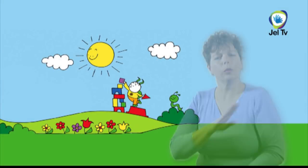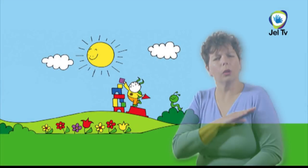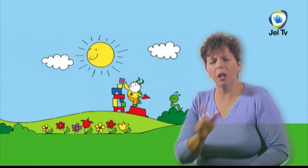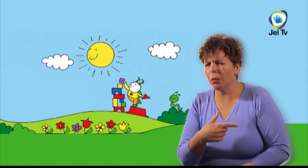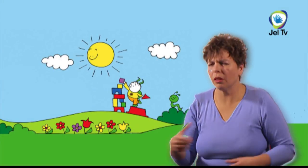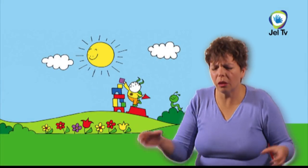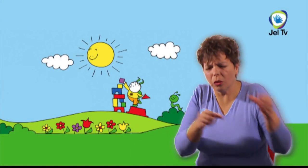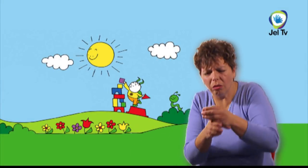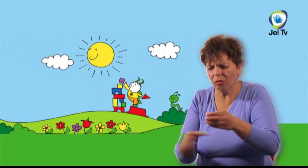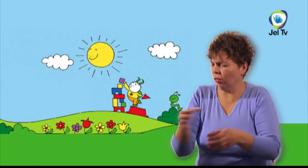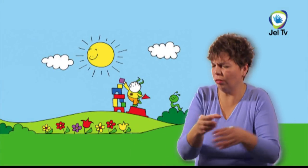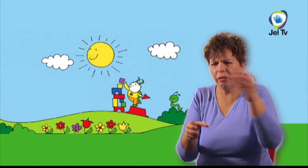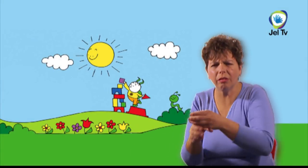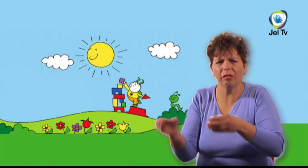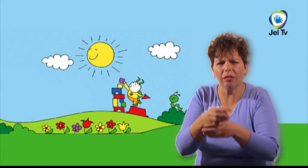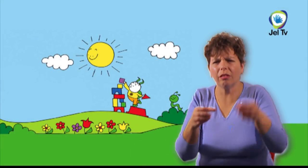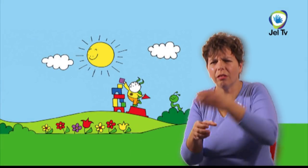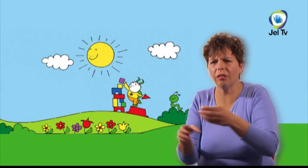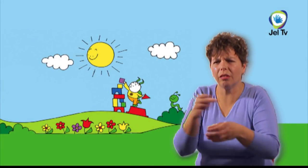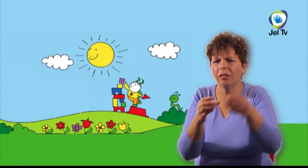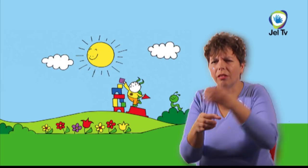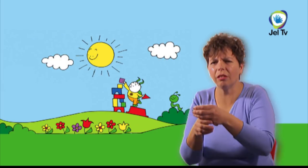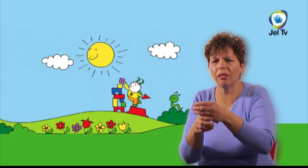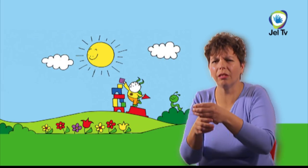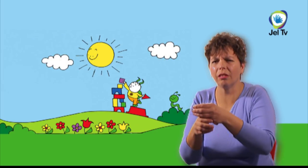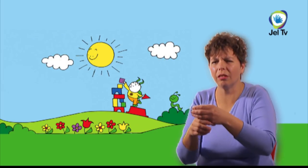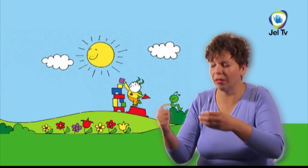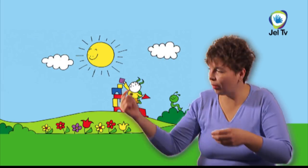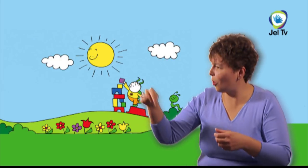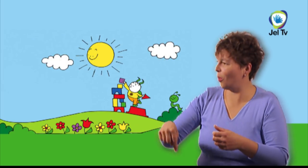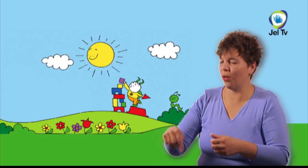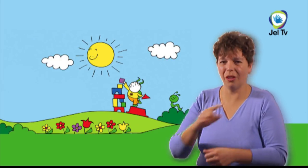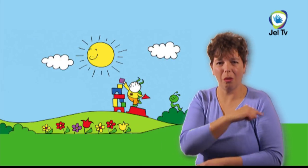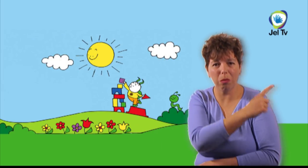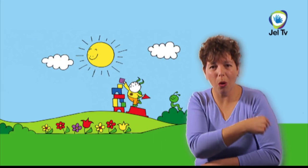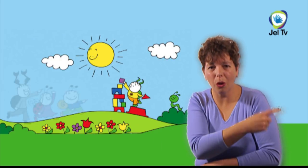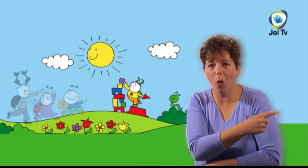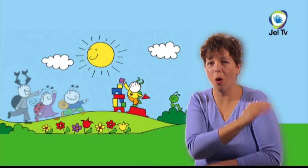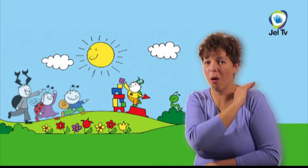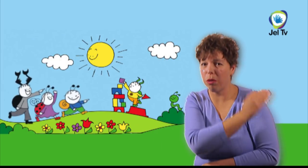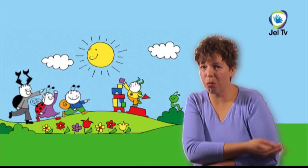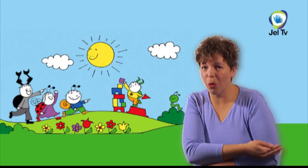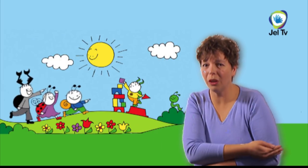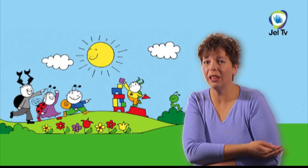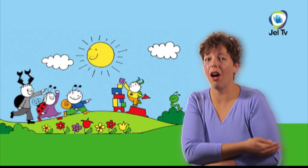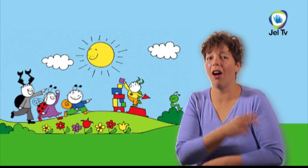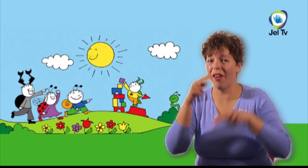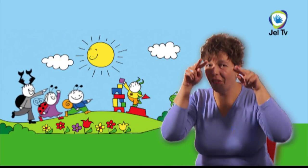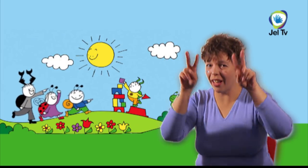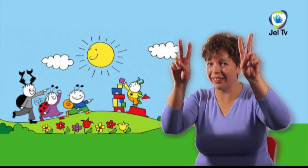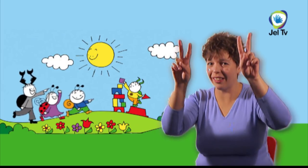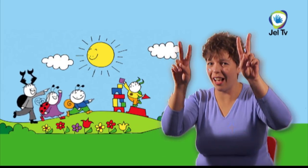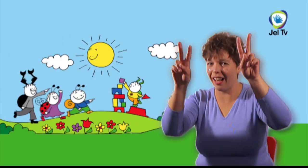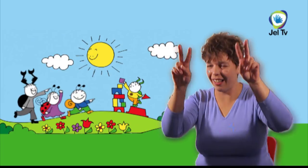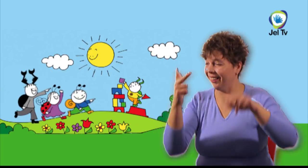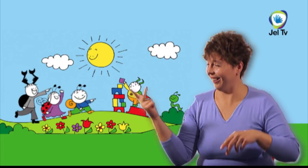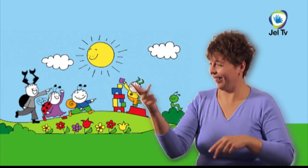Egyre türelmetlenül rakosgatta egymásra a színes kockákat, amikor arra jött Bogyó, a csigafiú, Babóca, a katicalány, és Vendel, a szarvasbogár.